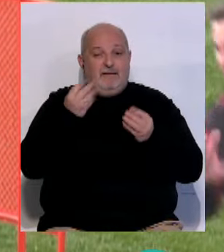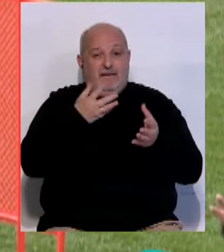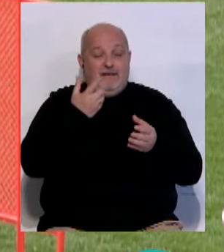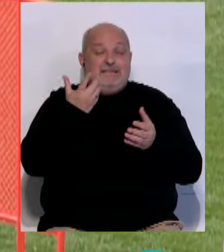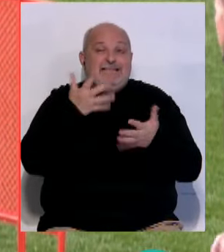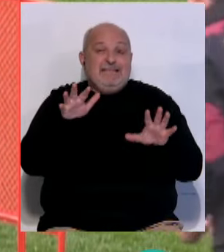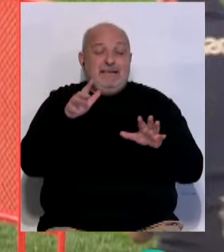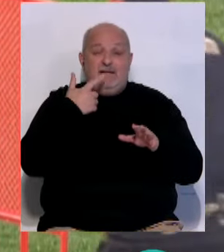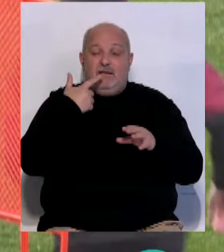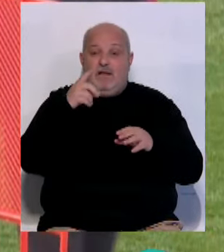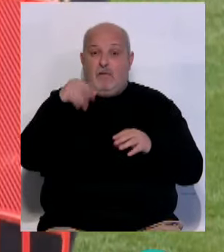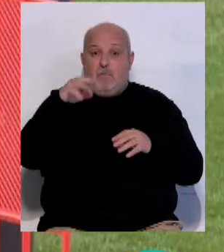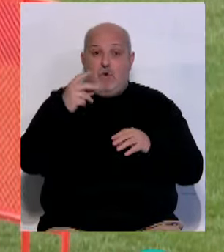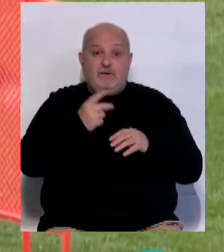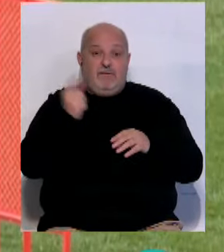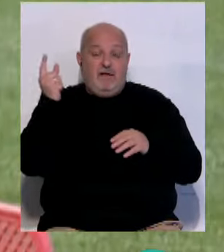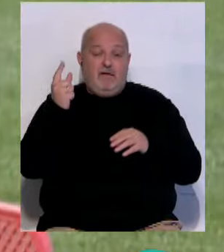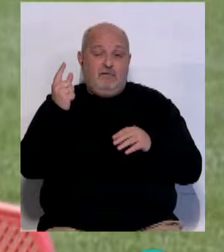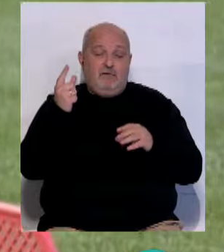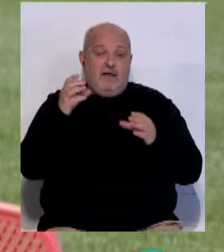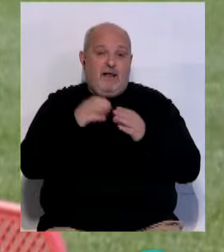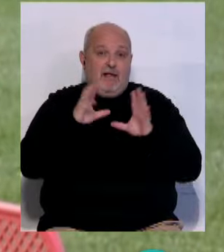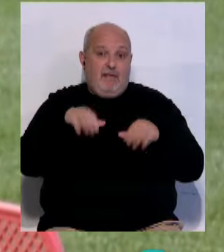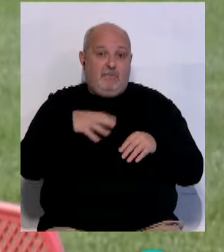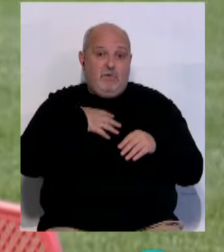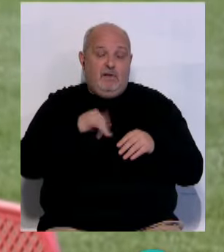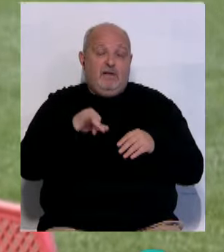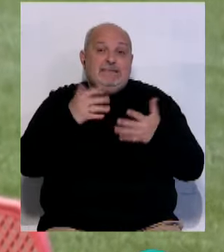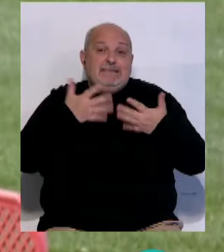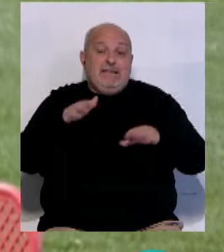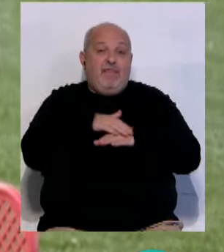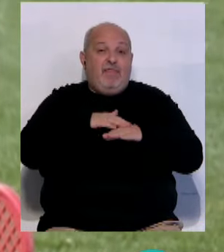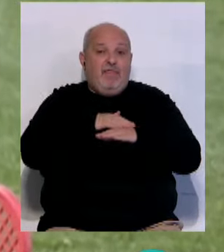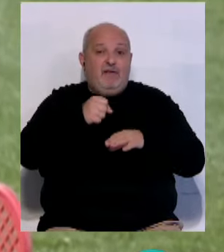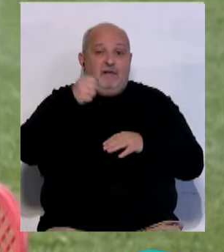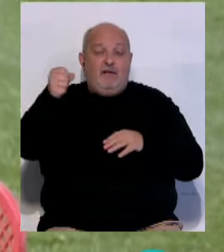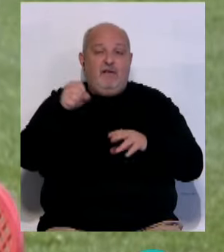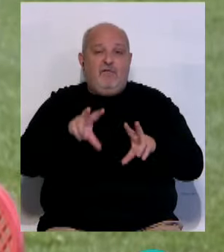que el senegalés tenga que abandonar el Cádiz en caso de excepción y es que finaliza contrato el